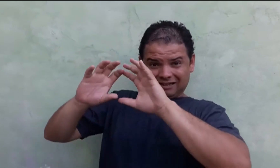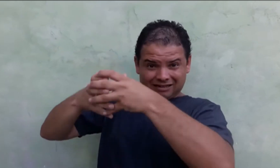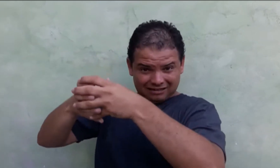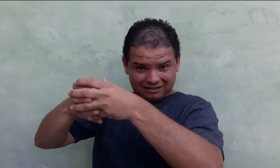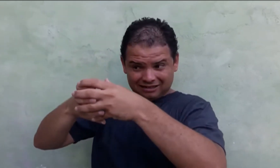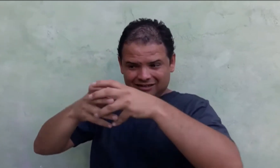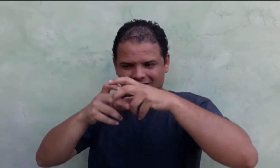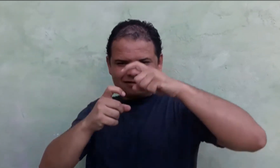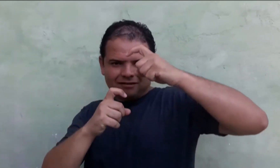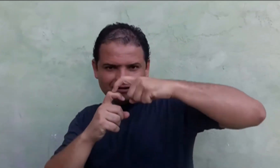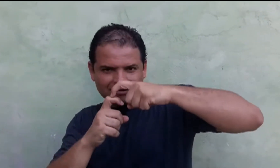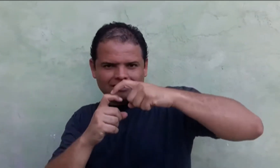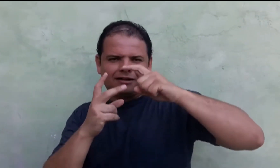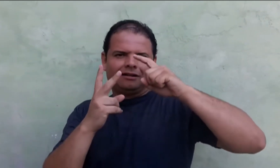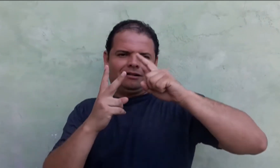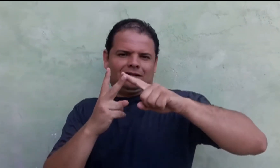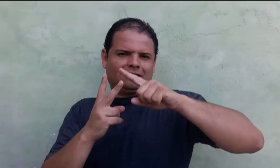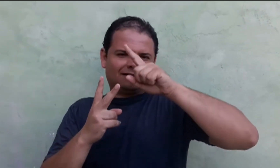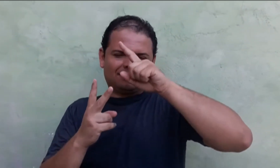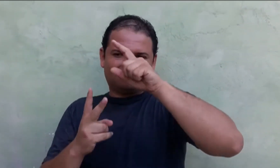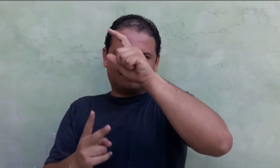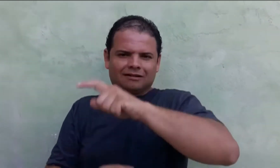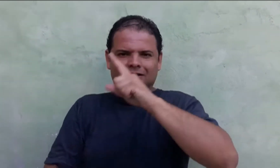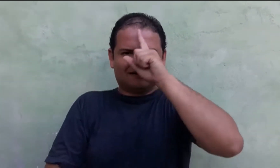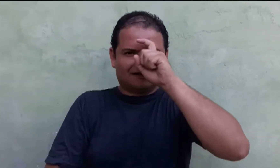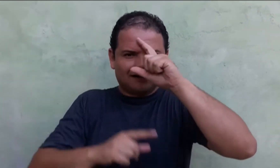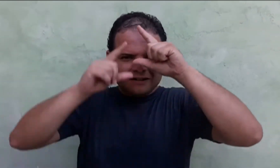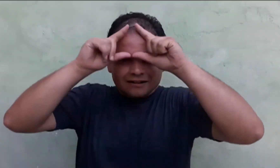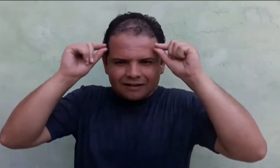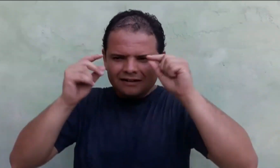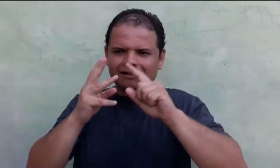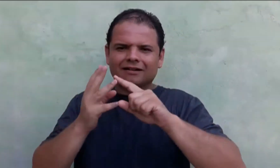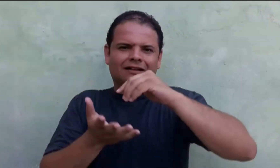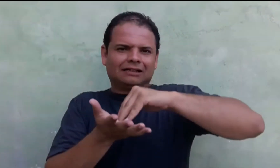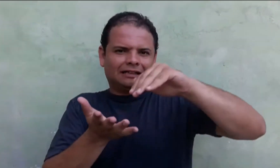chegando lá me deparei com médicos, enfermeiros,